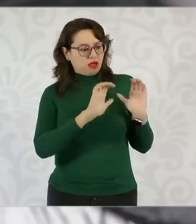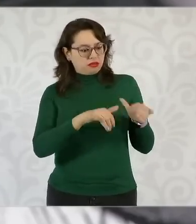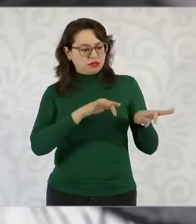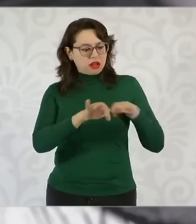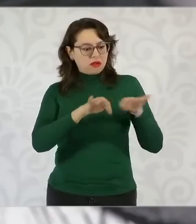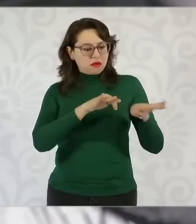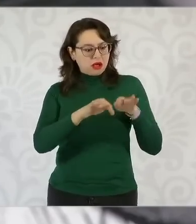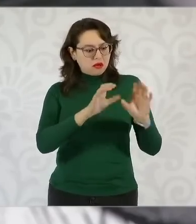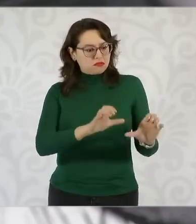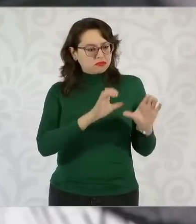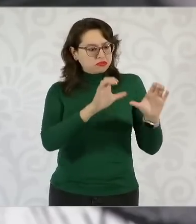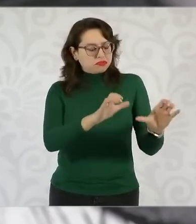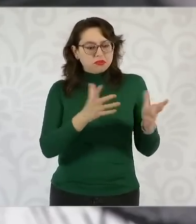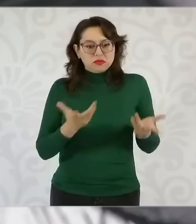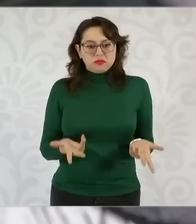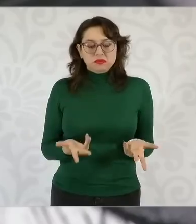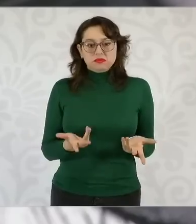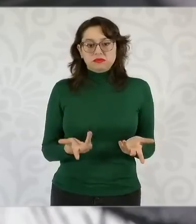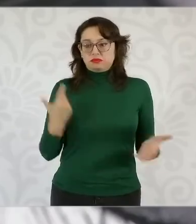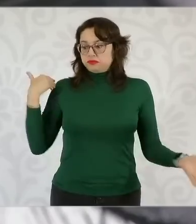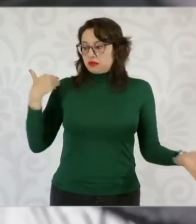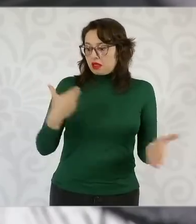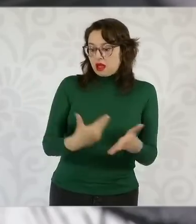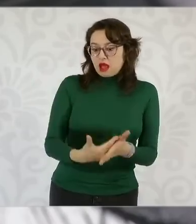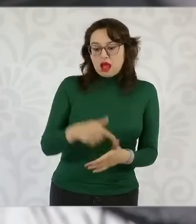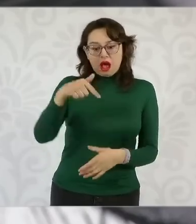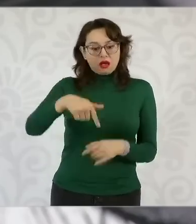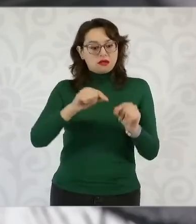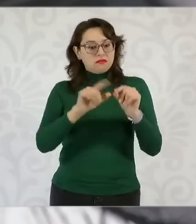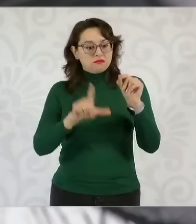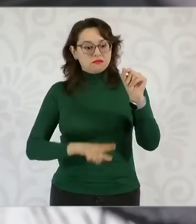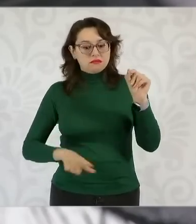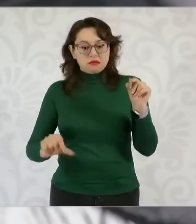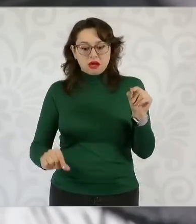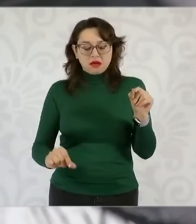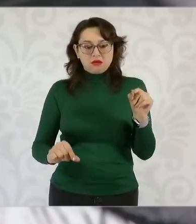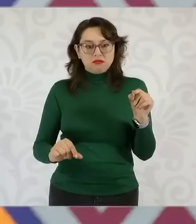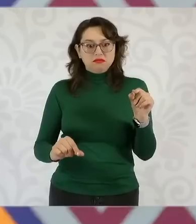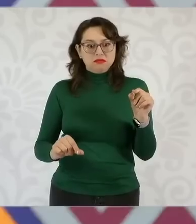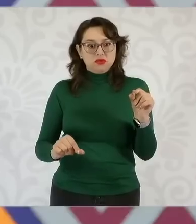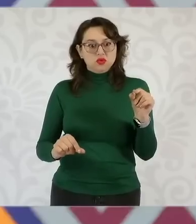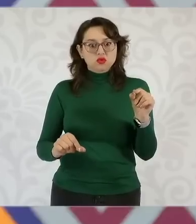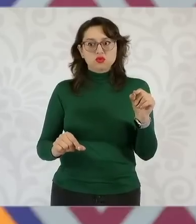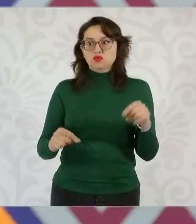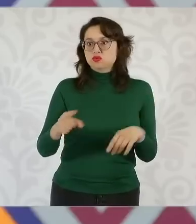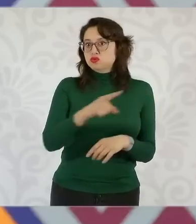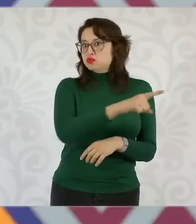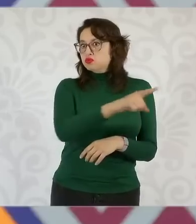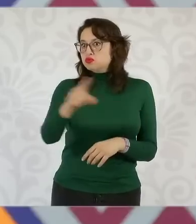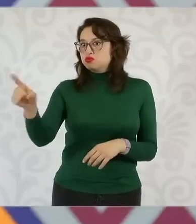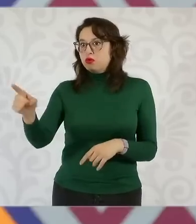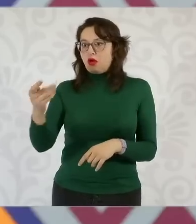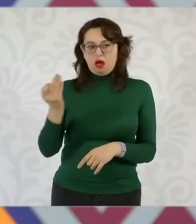México Nosotros hemos encontrado un recibimiento no solo muy grato de nuestros clientes eh Porque